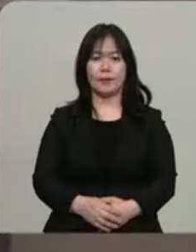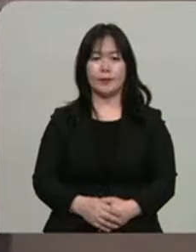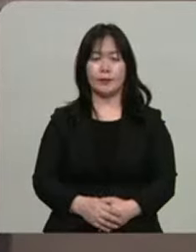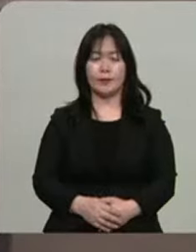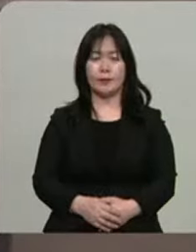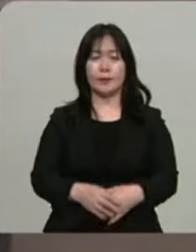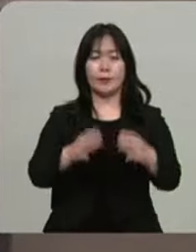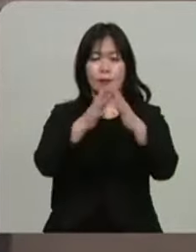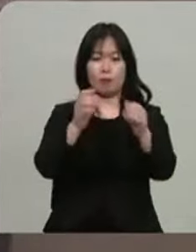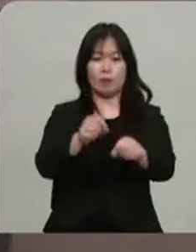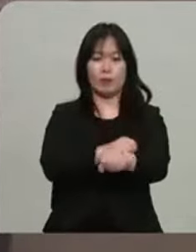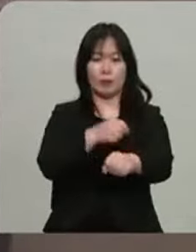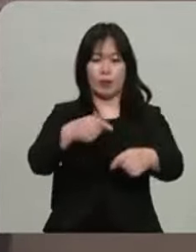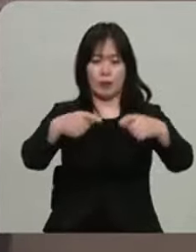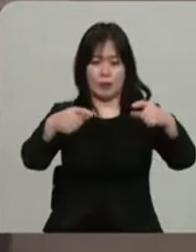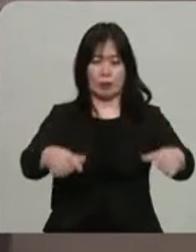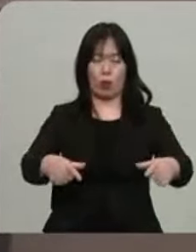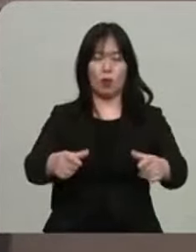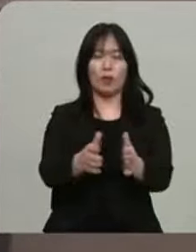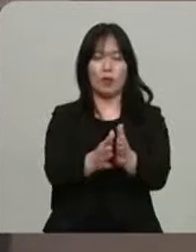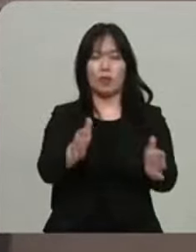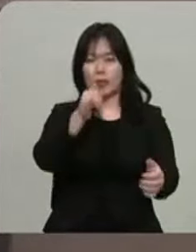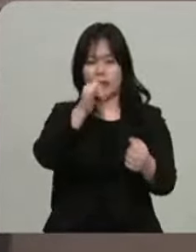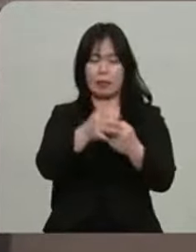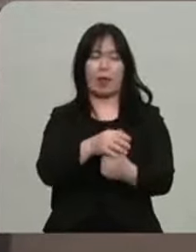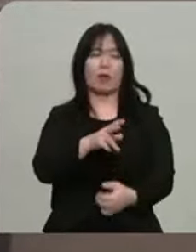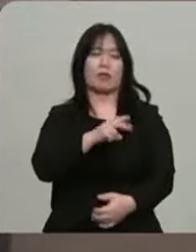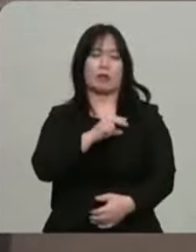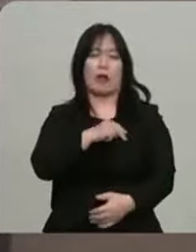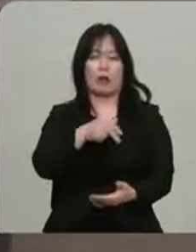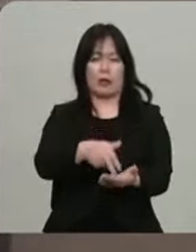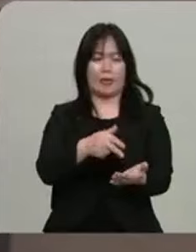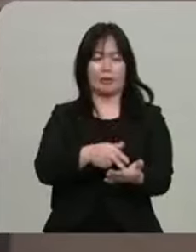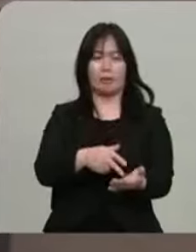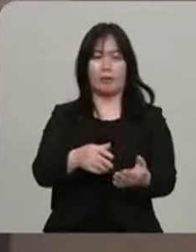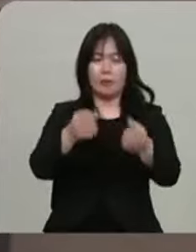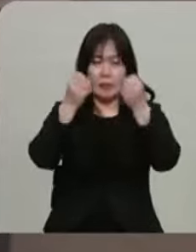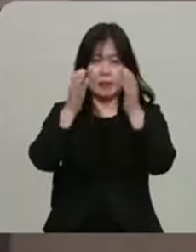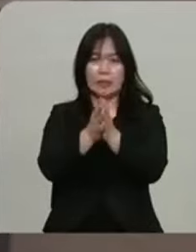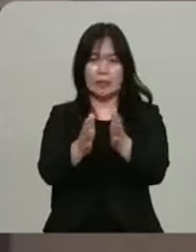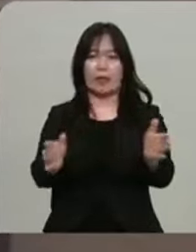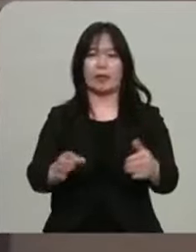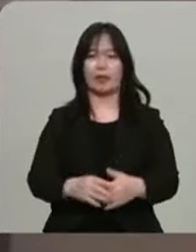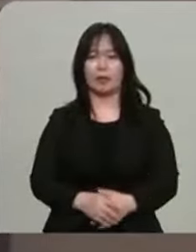전북특별자치도가 출범으로 특별자치 도의회 역시 새로운 출발점에 놓 였는데요.